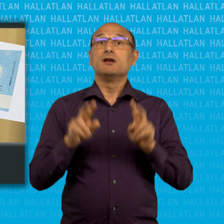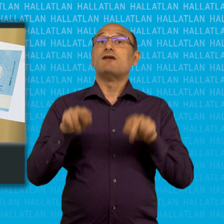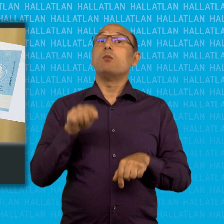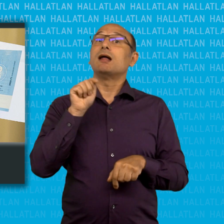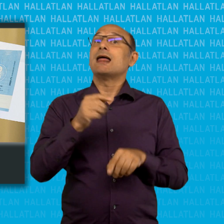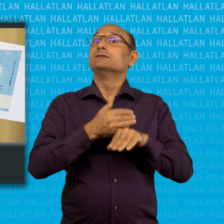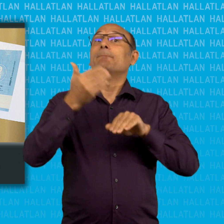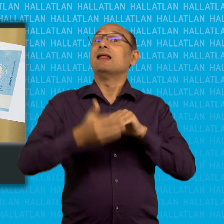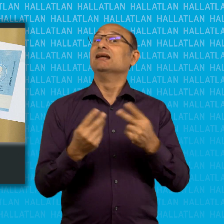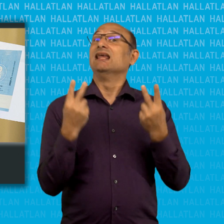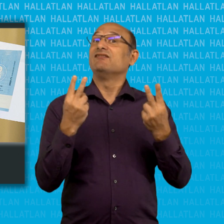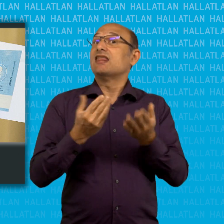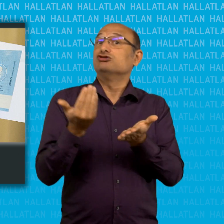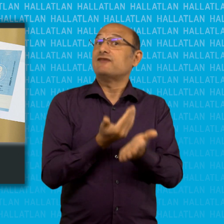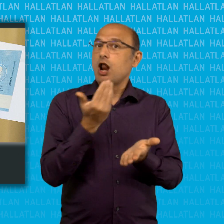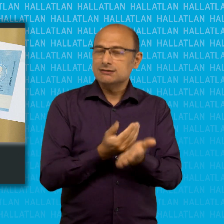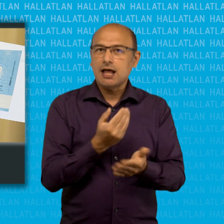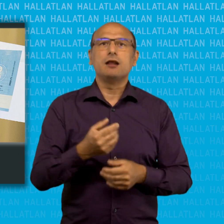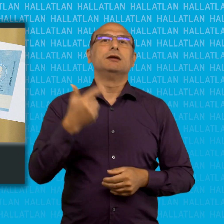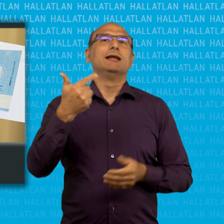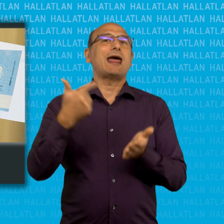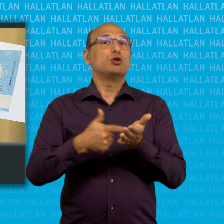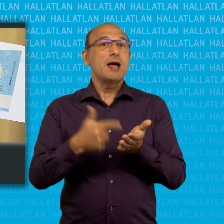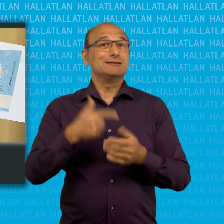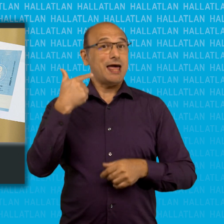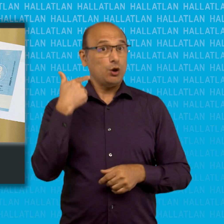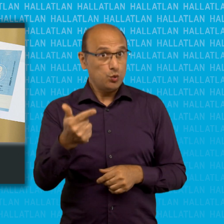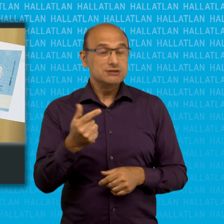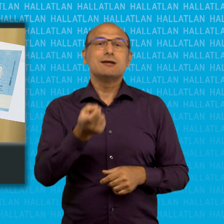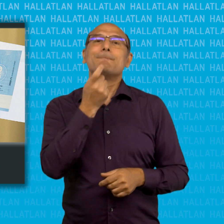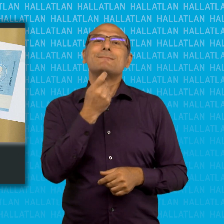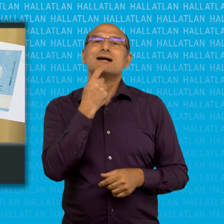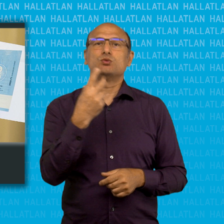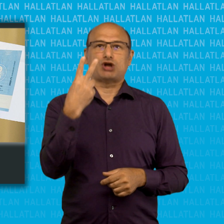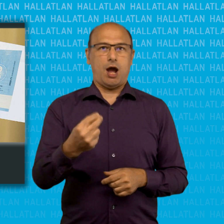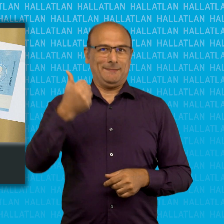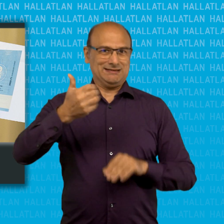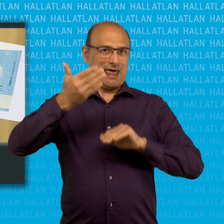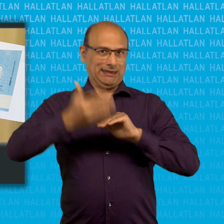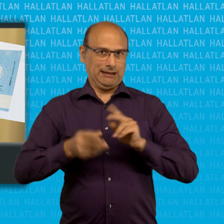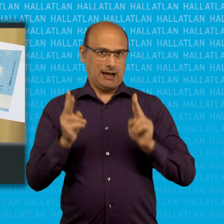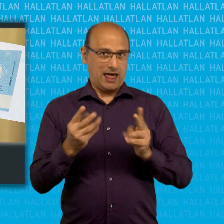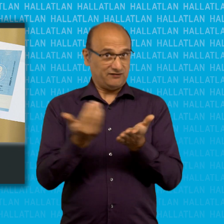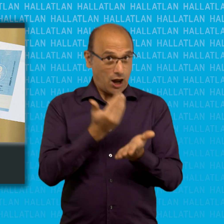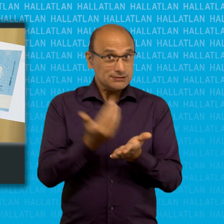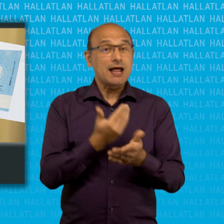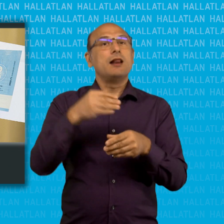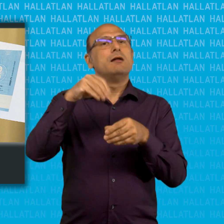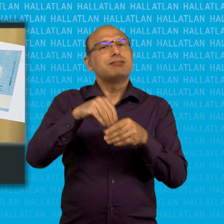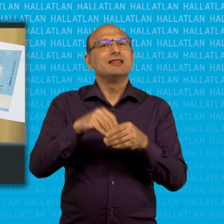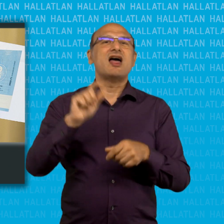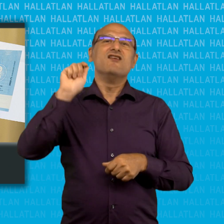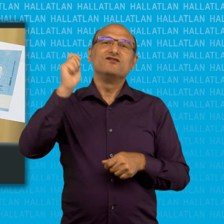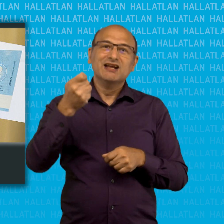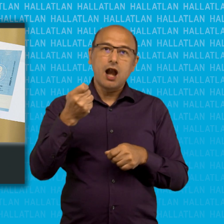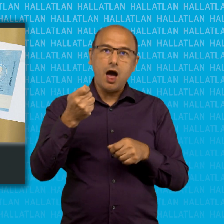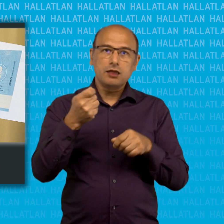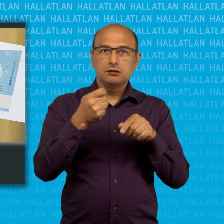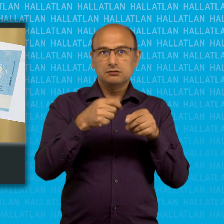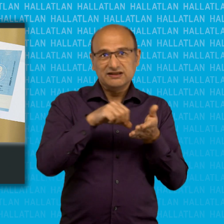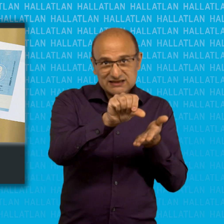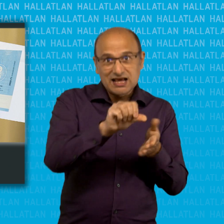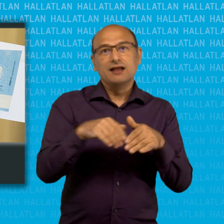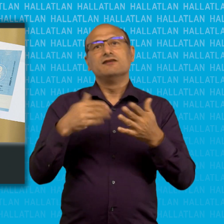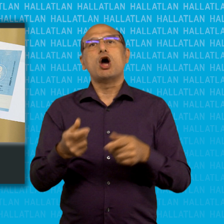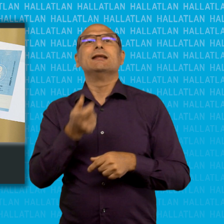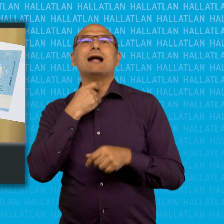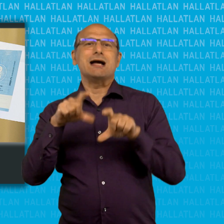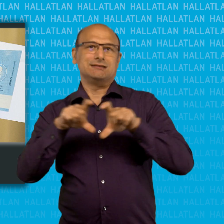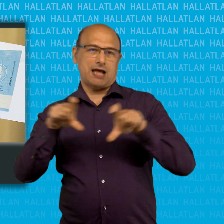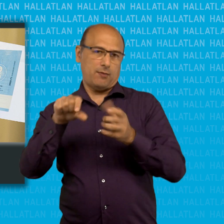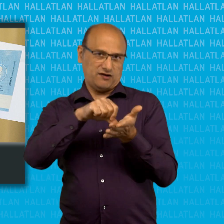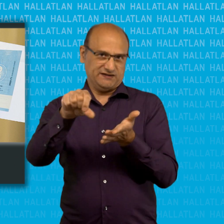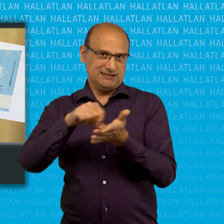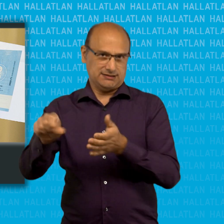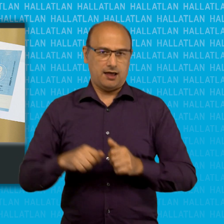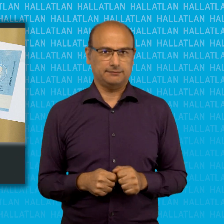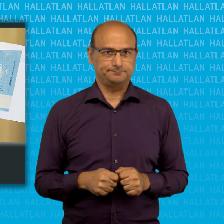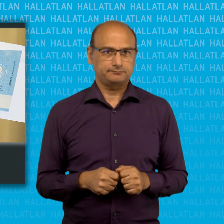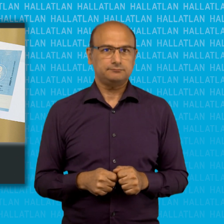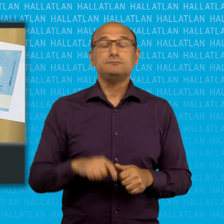A rezsiutalványt 2020. március 31-éig lehet felhasználni villanyszámla és gázszámla kiegyenlítésére.